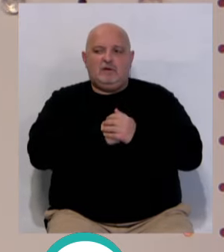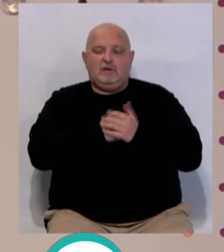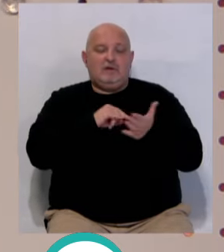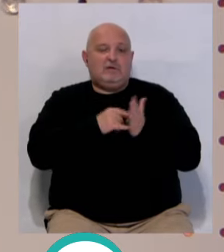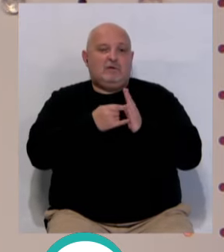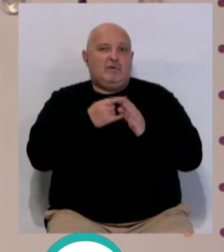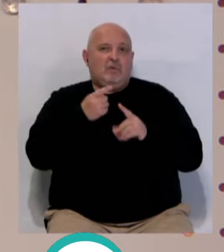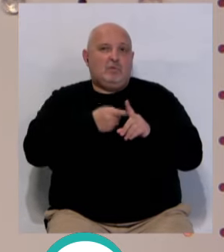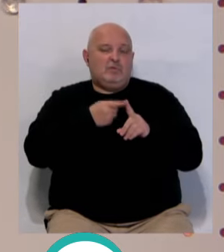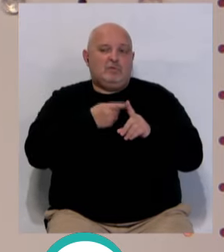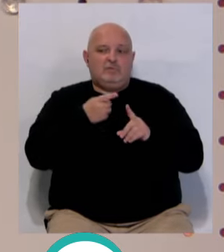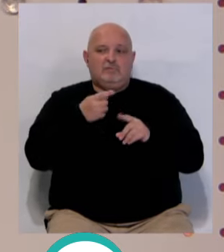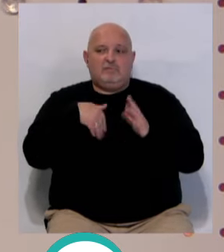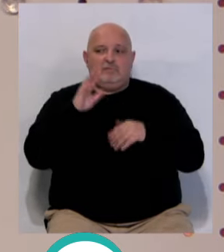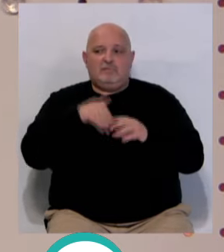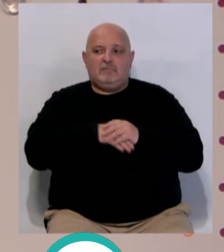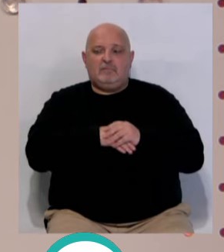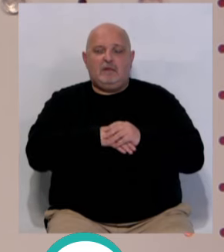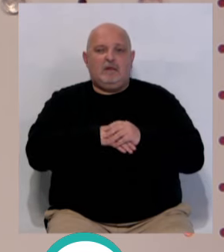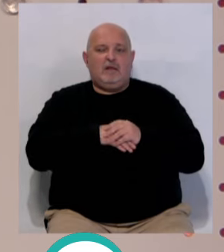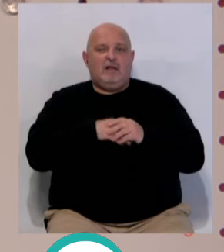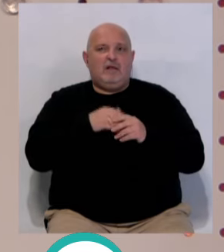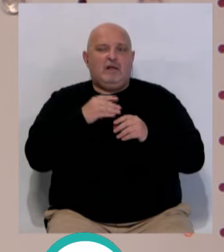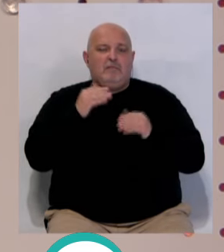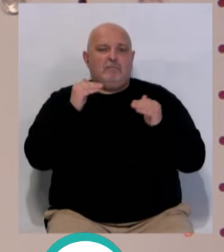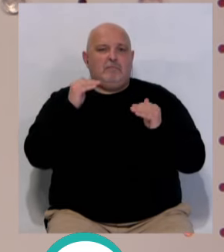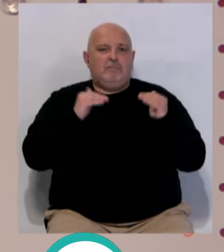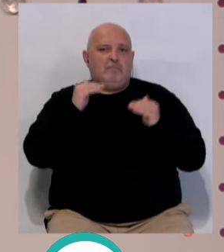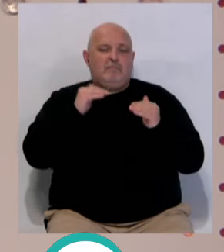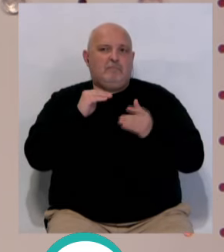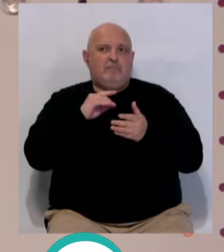se le podrá Antonio sabe Mucho más de esto que yo se le pueda contrarrestar con con una defensa de